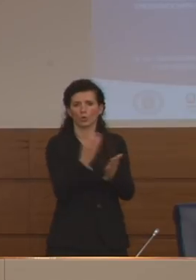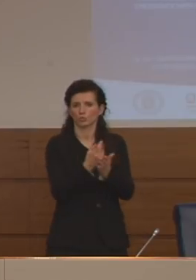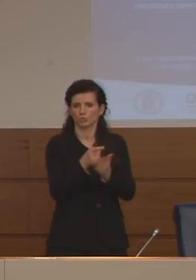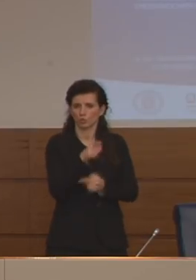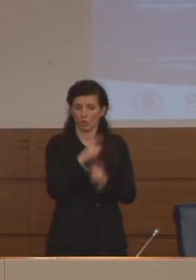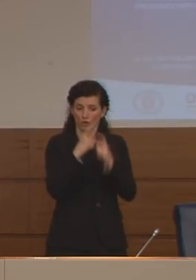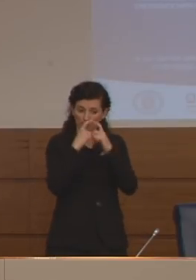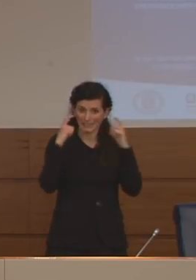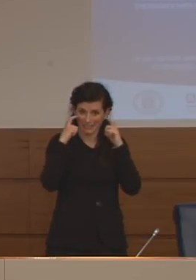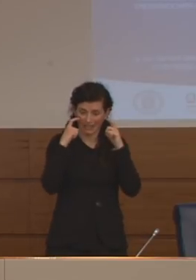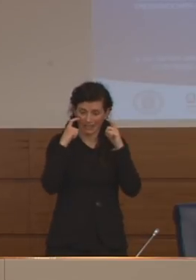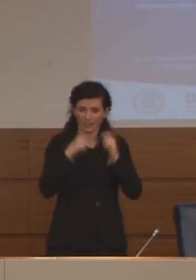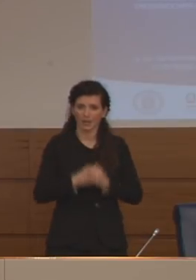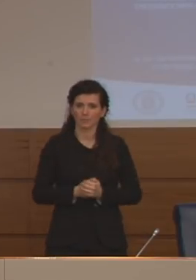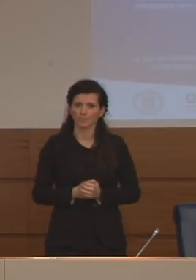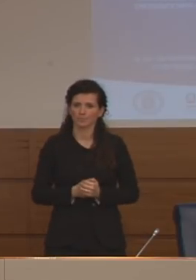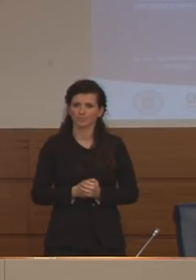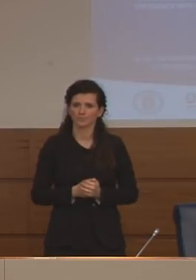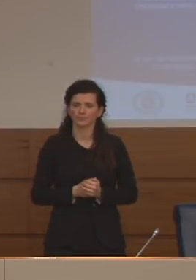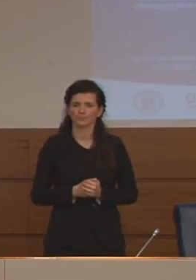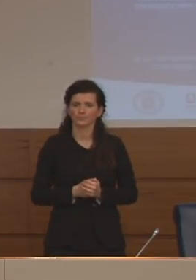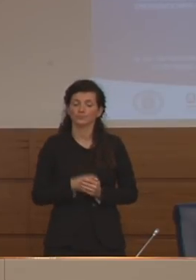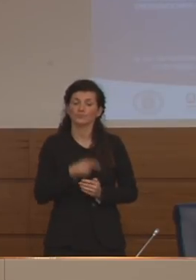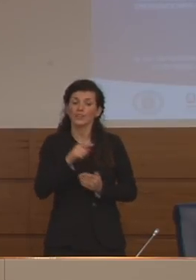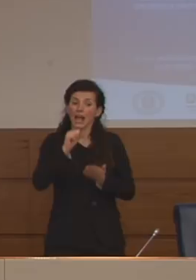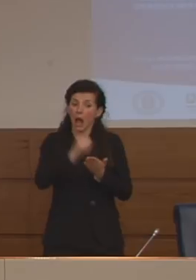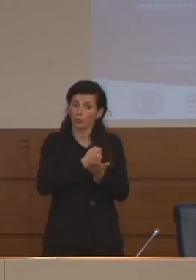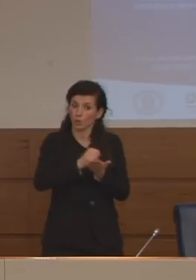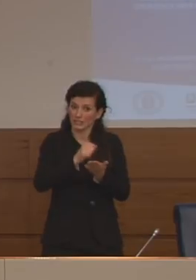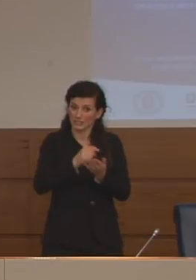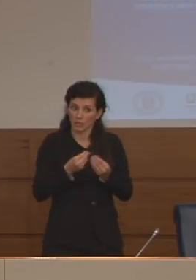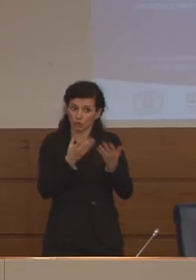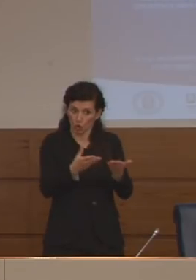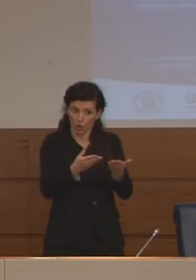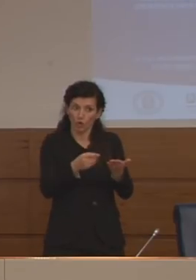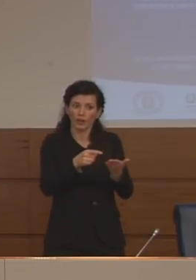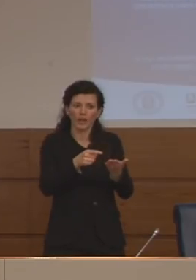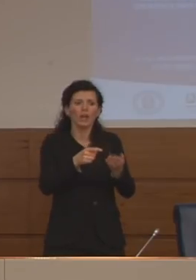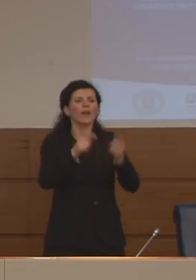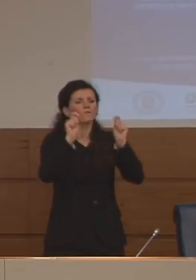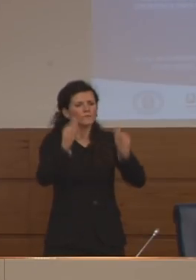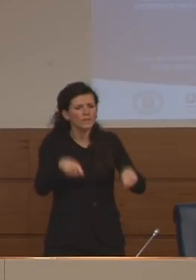acquisire... L'autorizzazione a produrre, vuol dire l'autorizzazione di poter